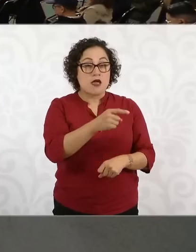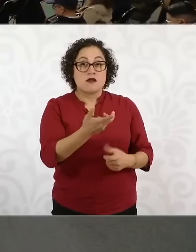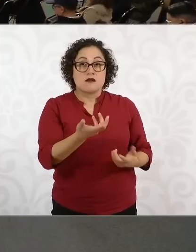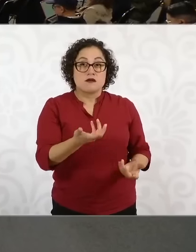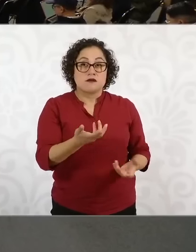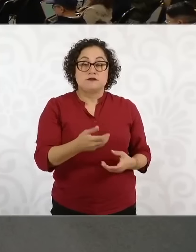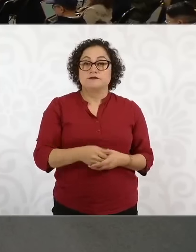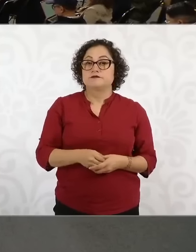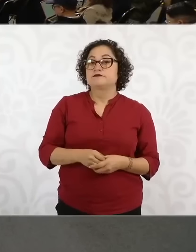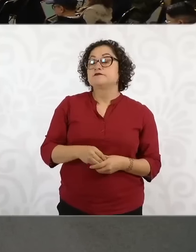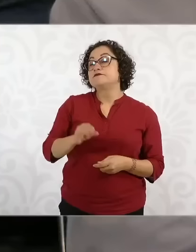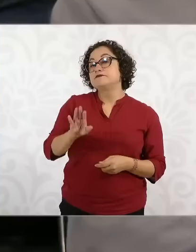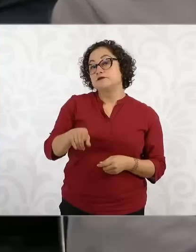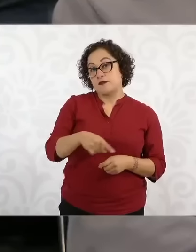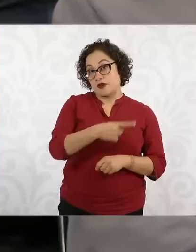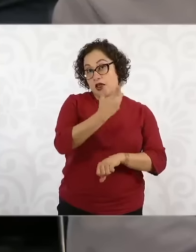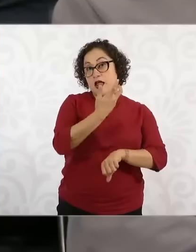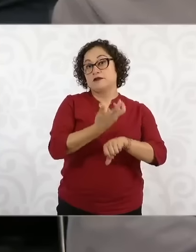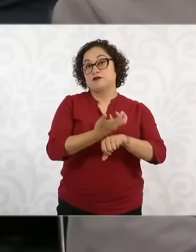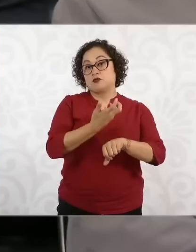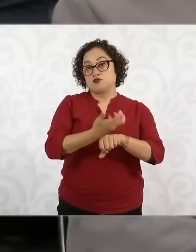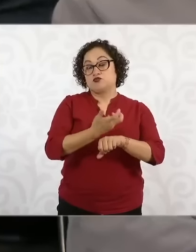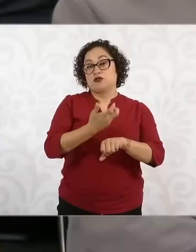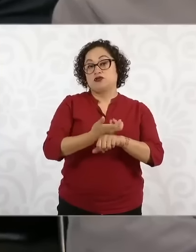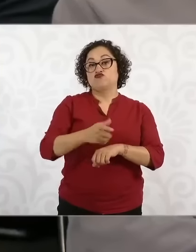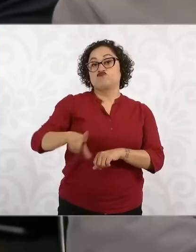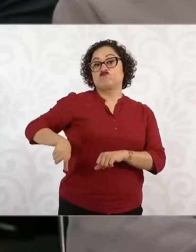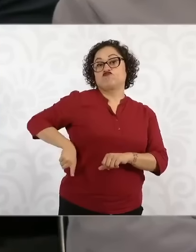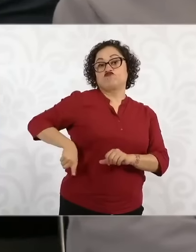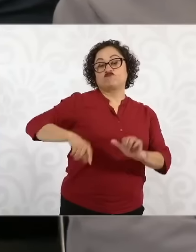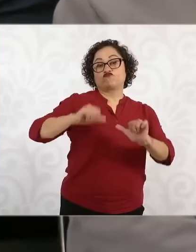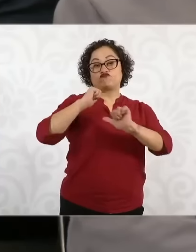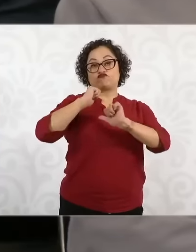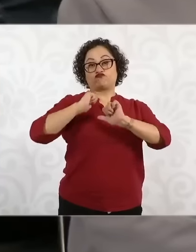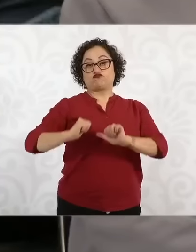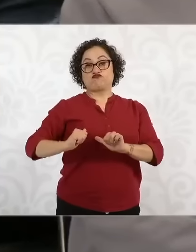el Departamento de Estado de Estados Unidos está reportando la presencia aquí en México